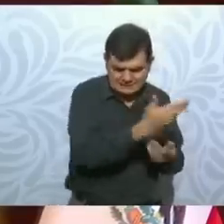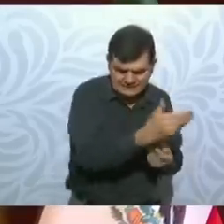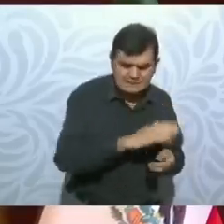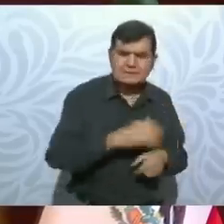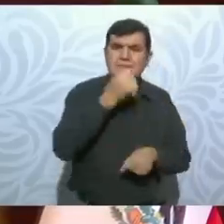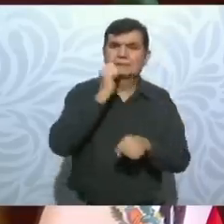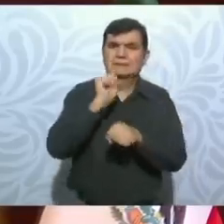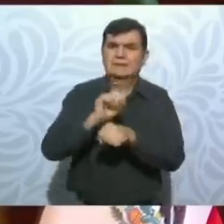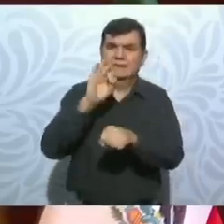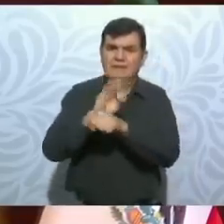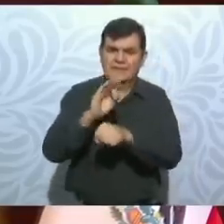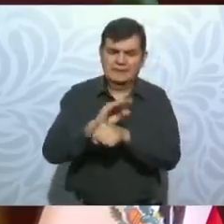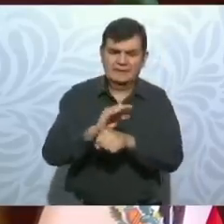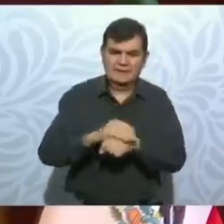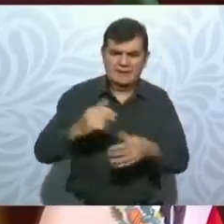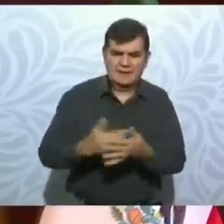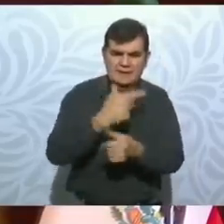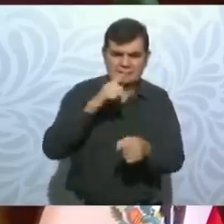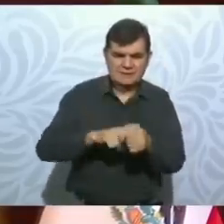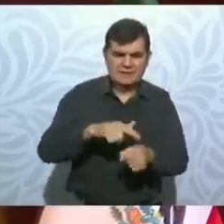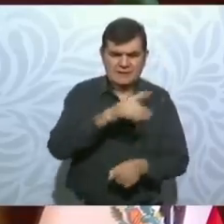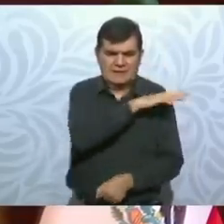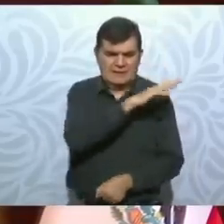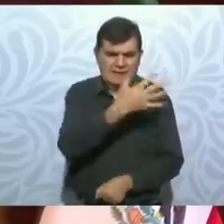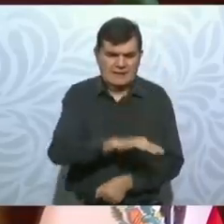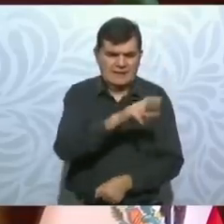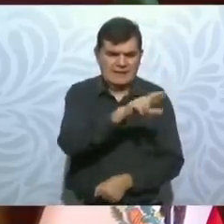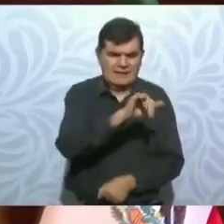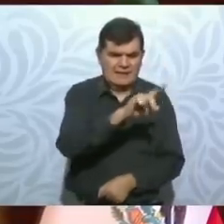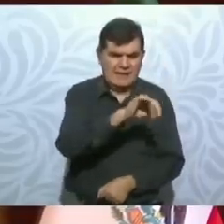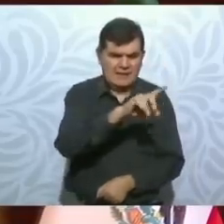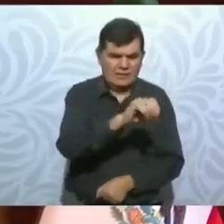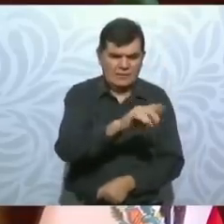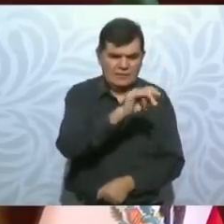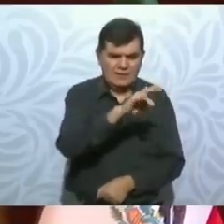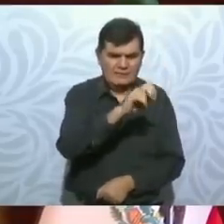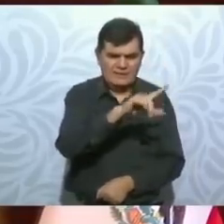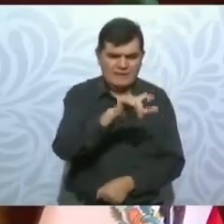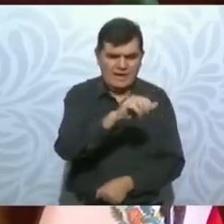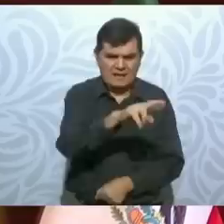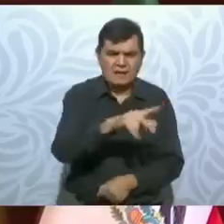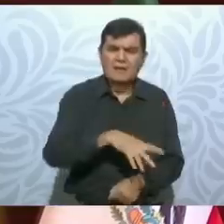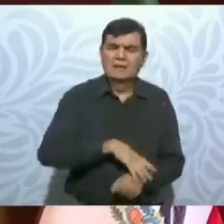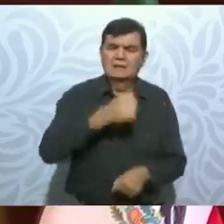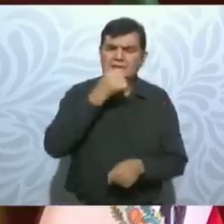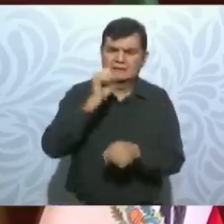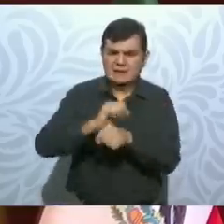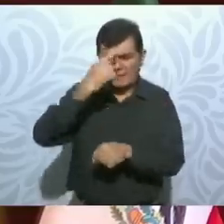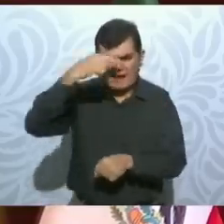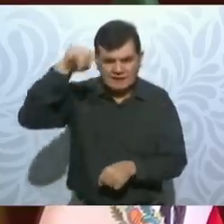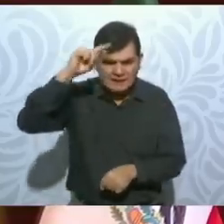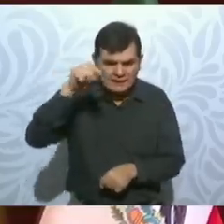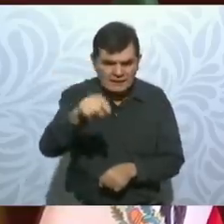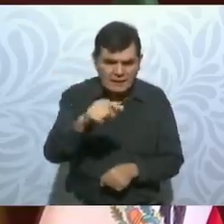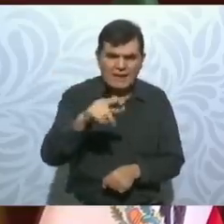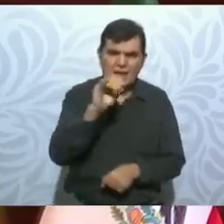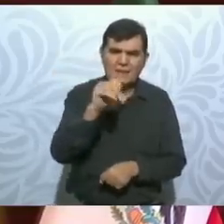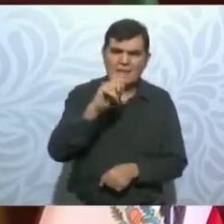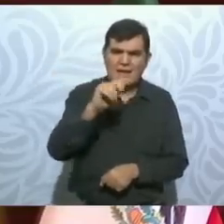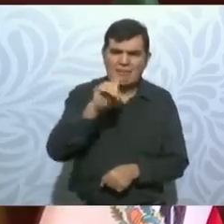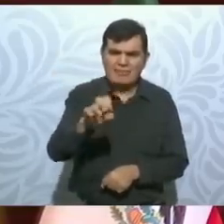la defensa nacional el general Ricardo trevilla al secretario de Marina al almirante Raimundo